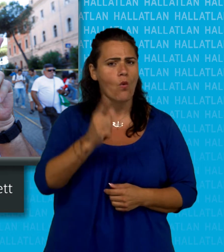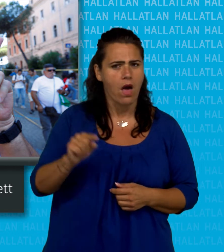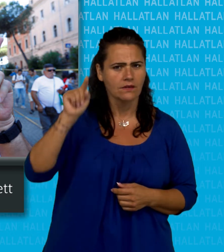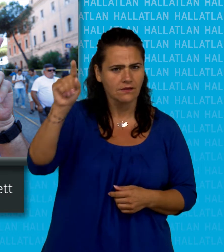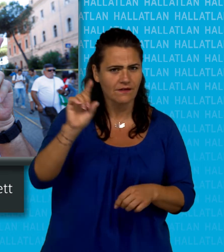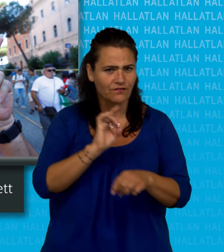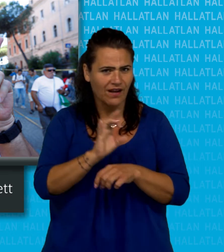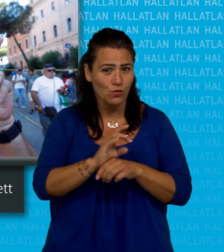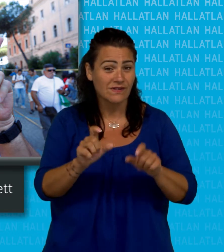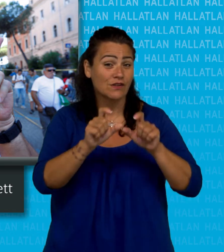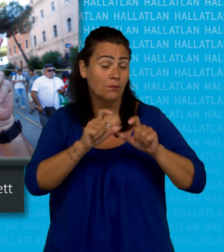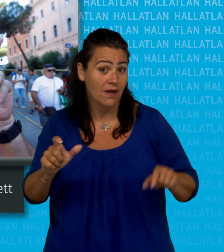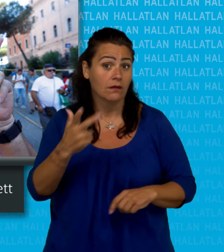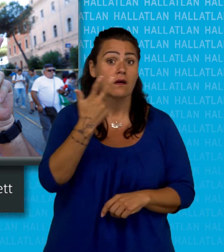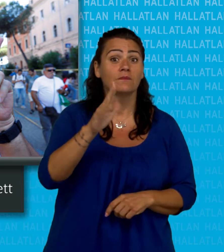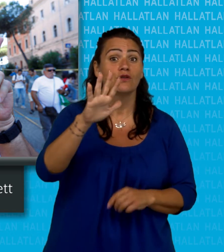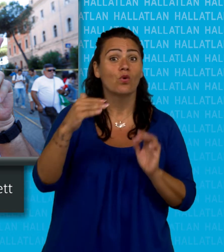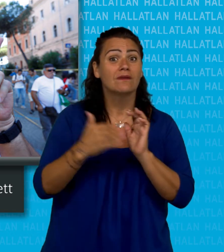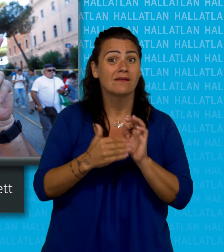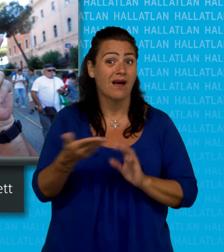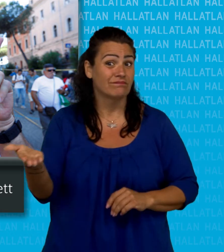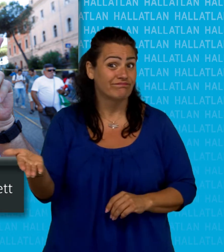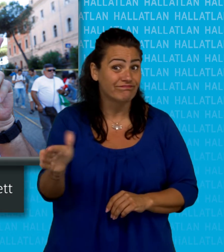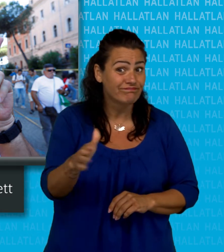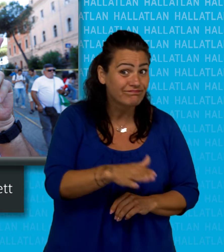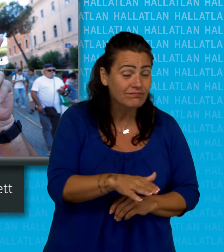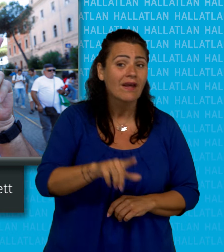a járványnak már 35 ezer halottja van Olaszországban,